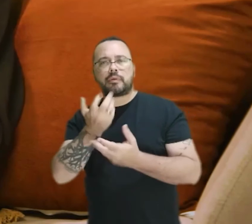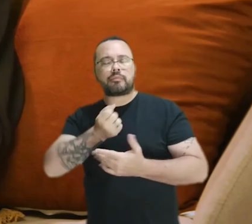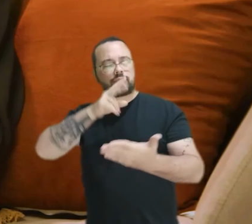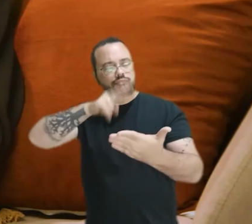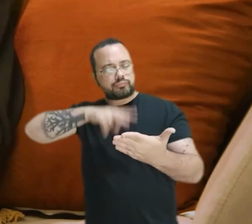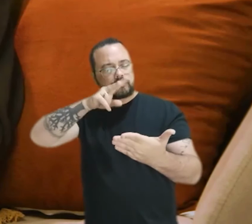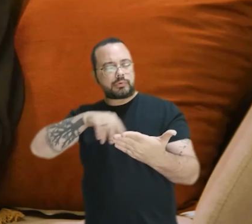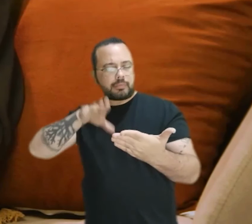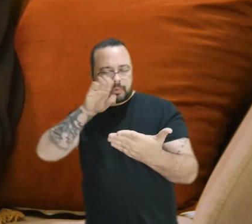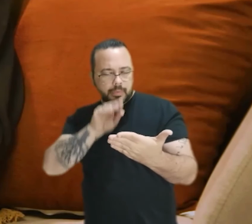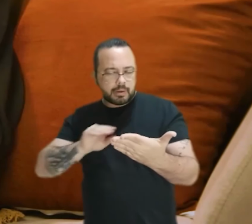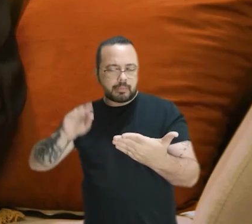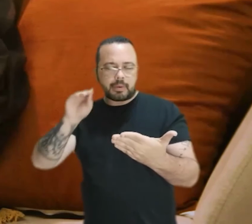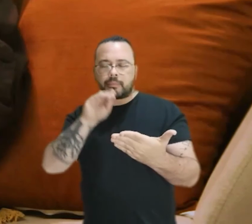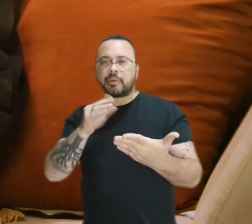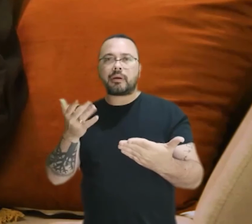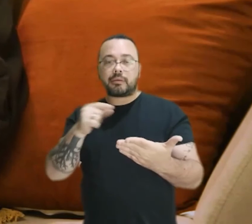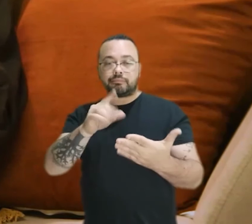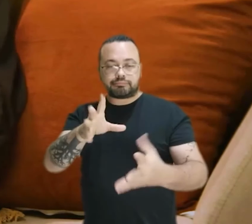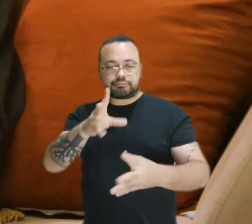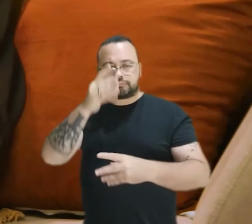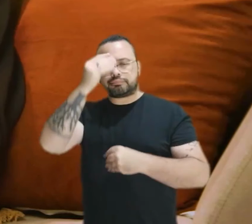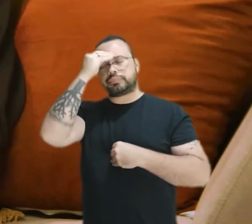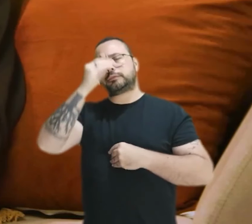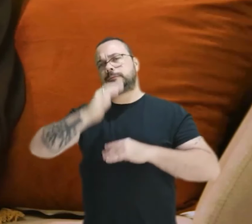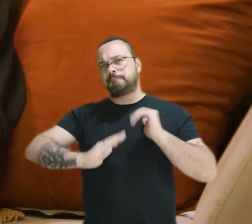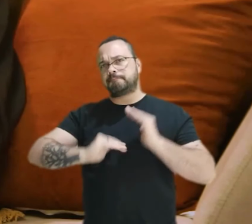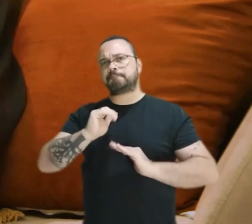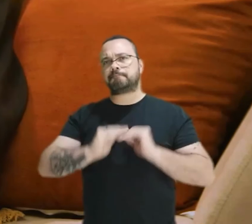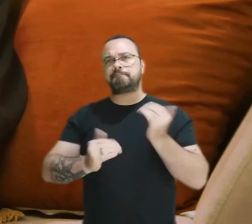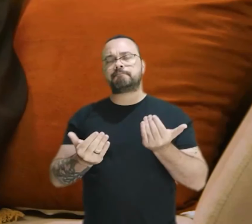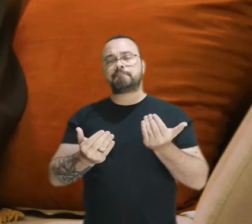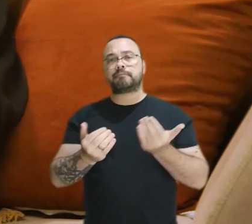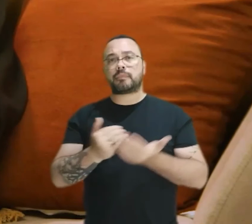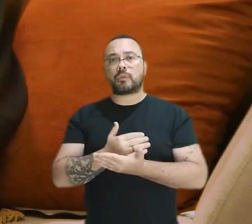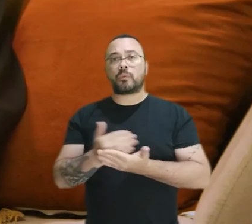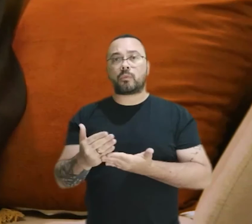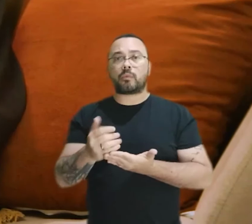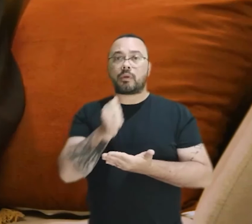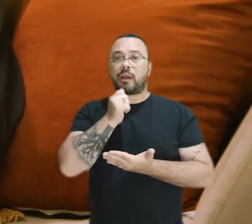eu acabei incorporando isso na minha prática, a princípio, de uma forma solitária.